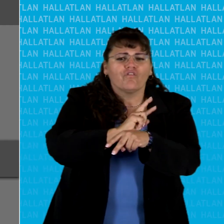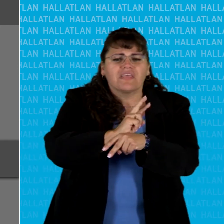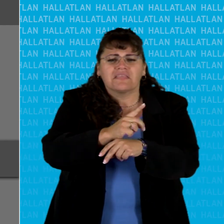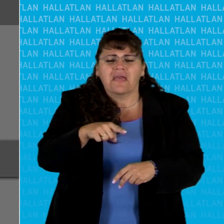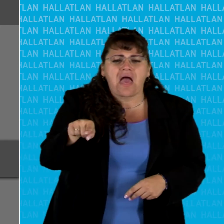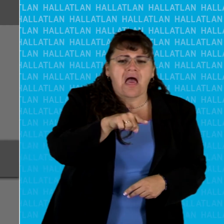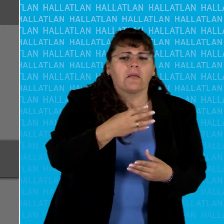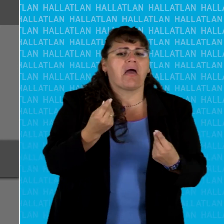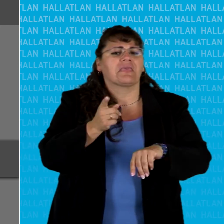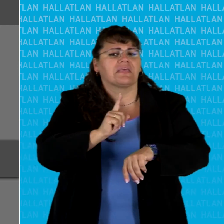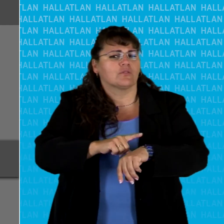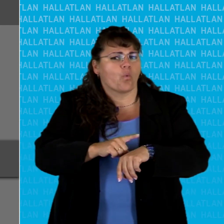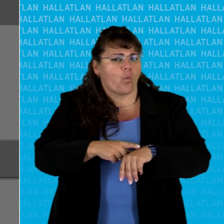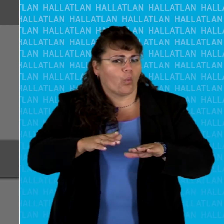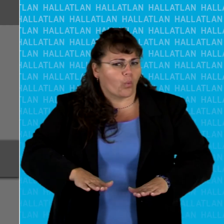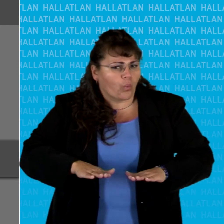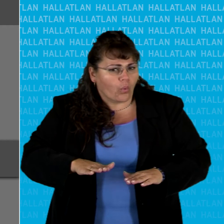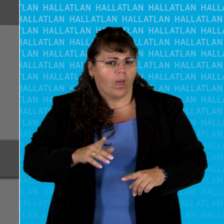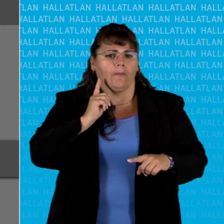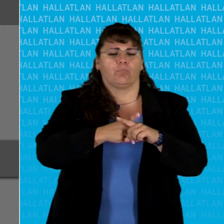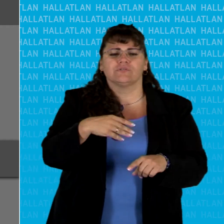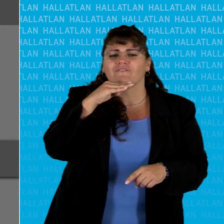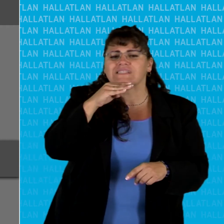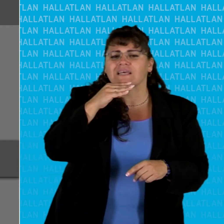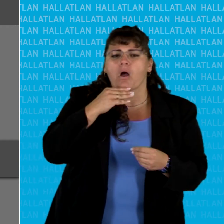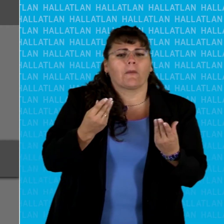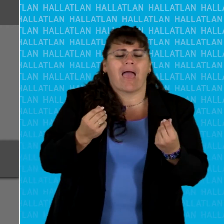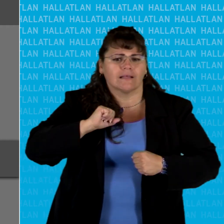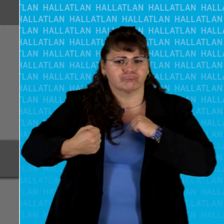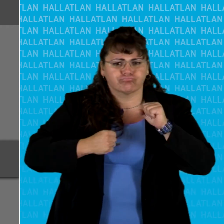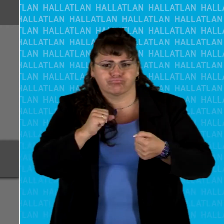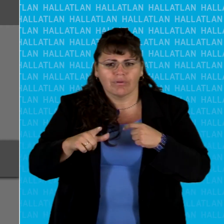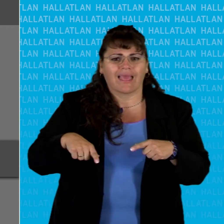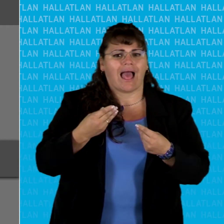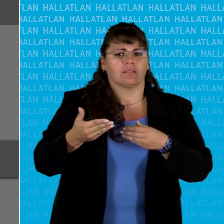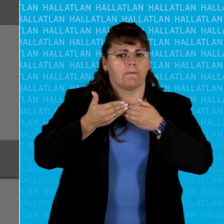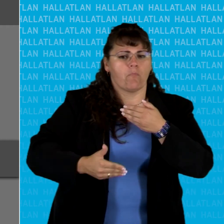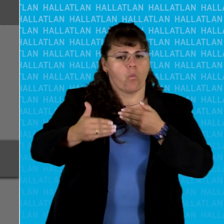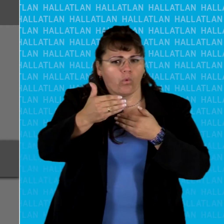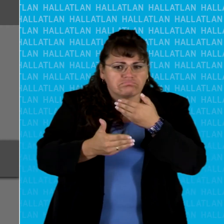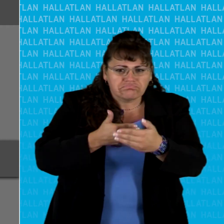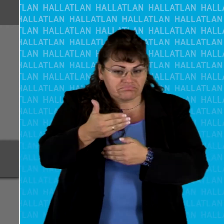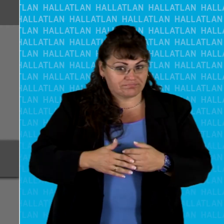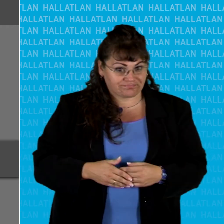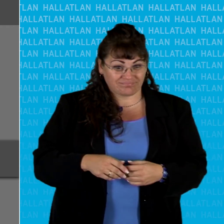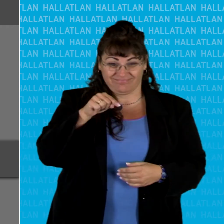Azt figyelték, mennyi időt töltenek üléssel és fizikailag mennyire aktív életmódot folytatnak.